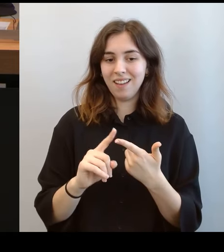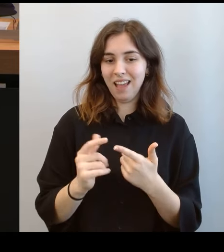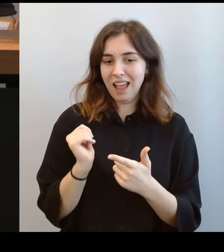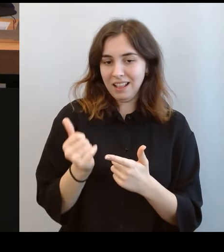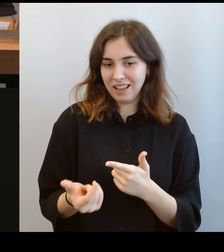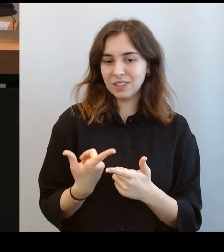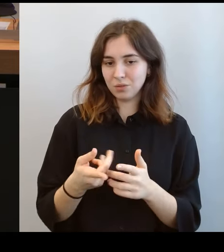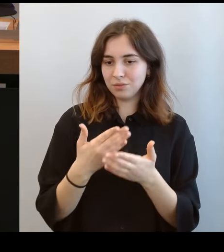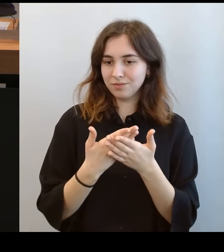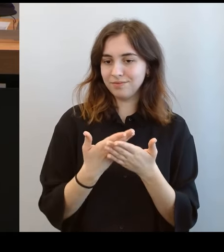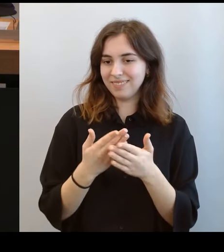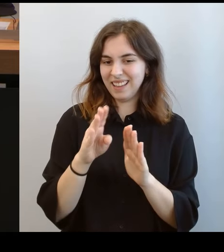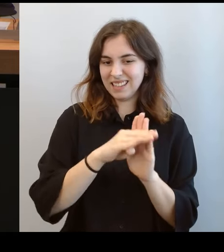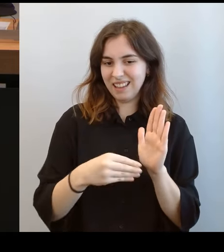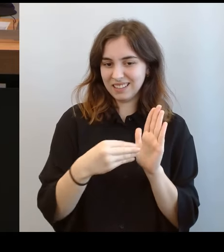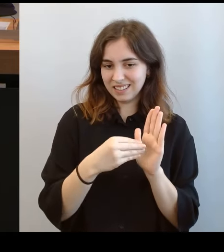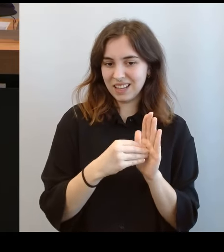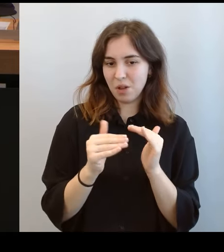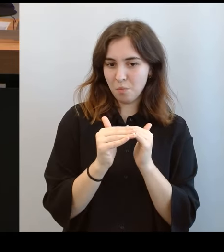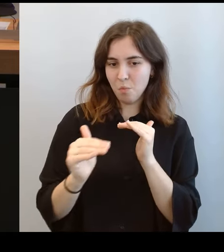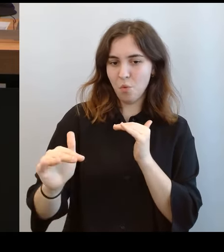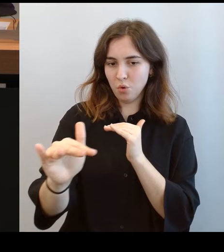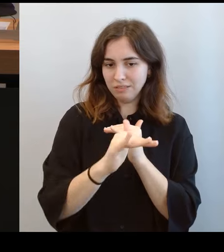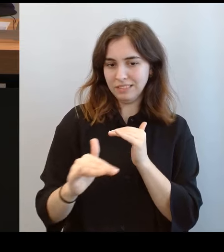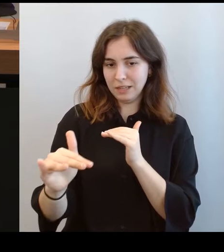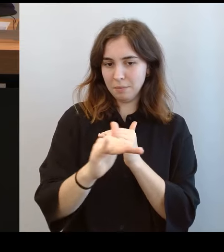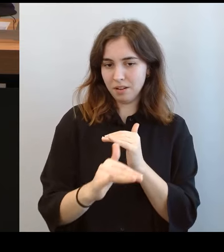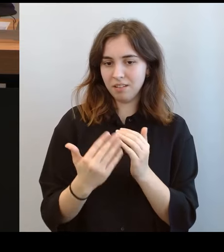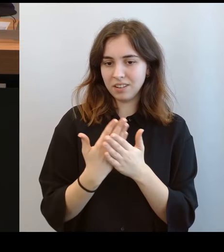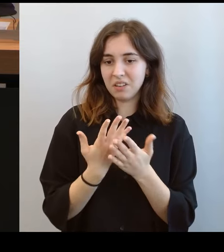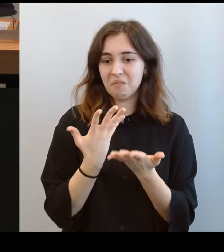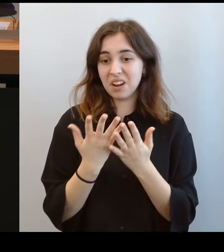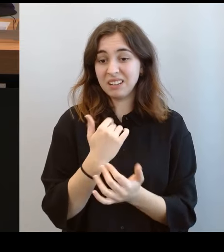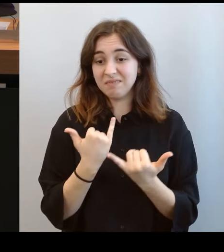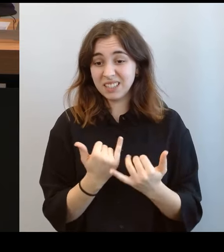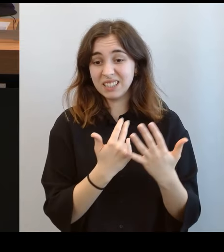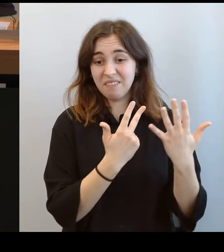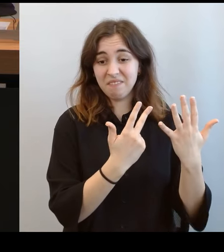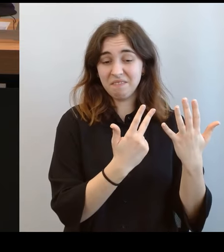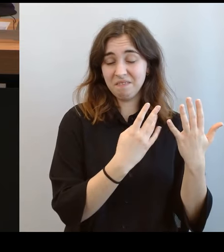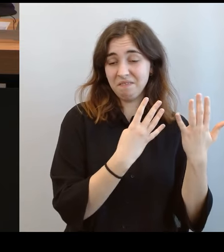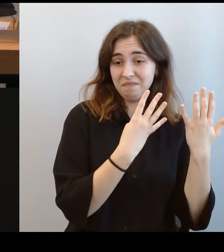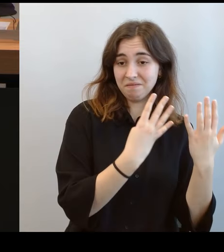der Frage: Wann werden die Menschen nach 64 oder 63 oder wie auch immer eingewiesen oder zugewiesen